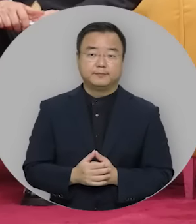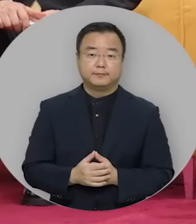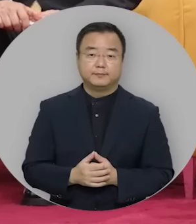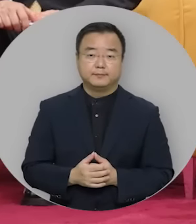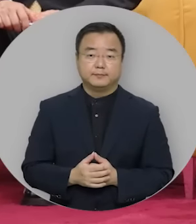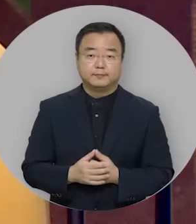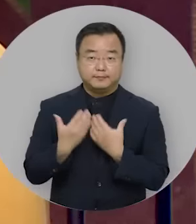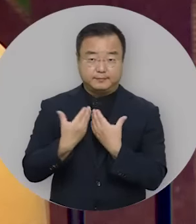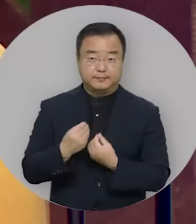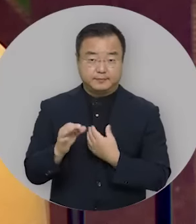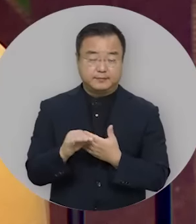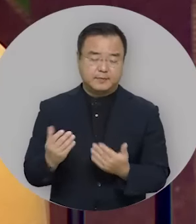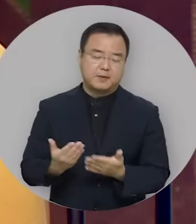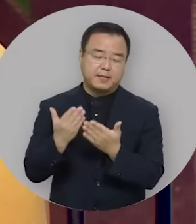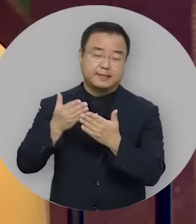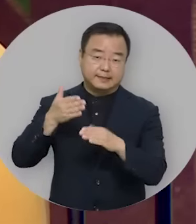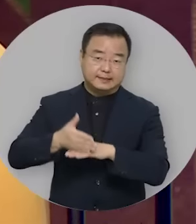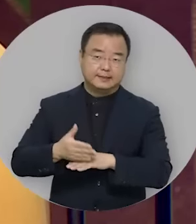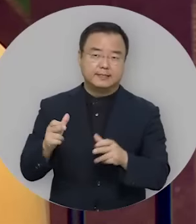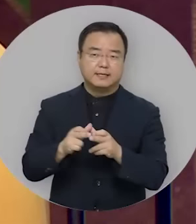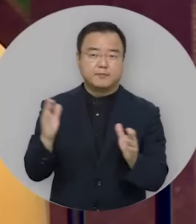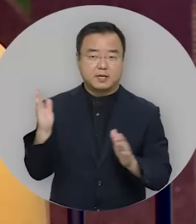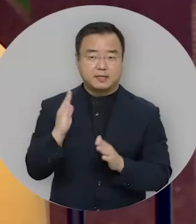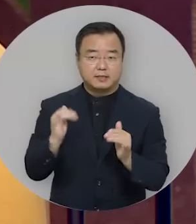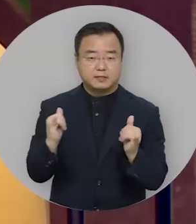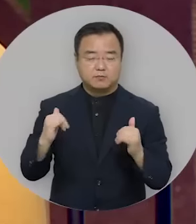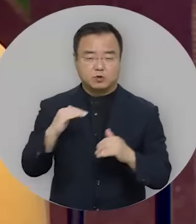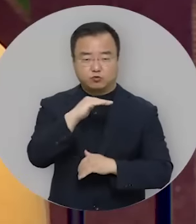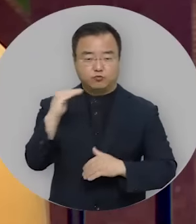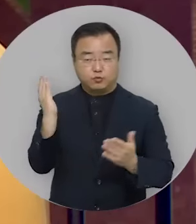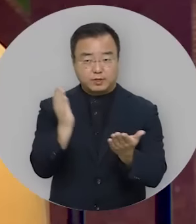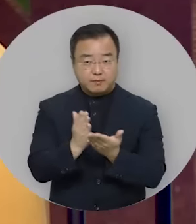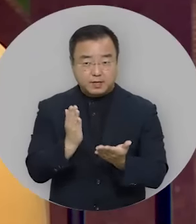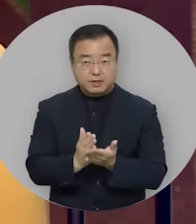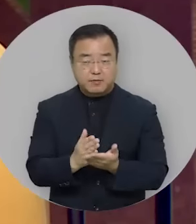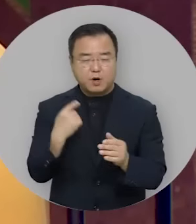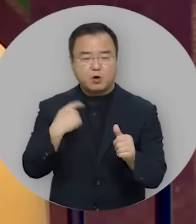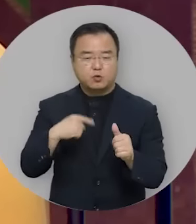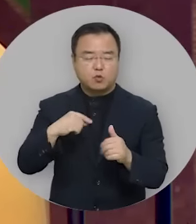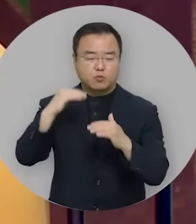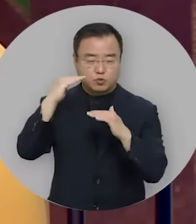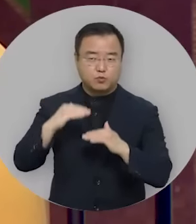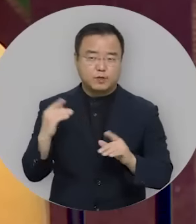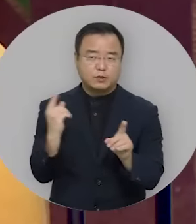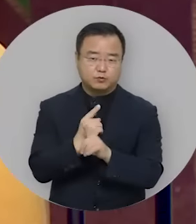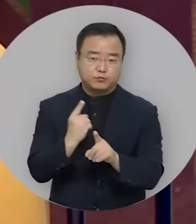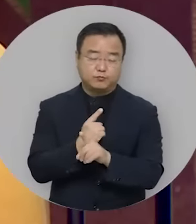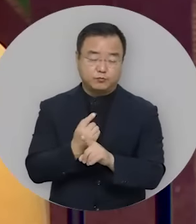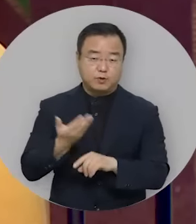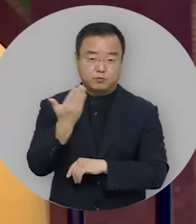예를 들면 우리 발달장애 아이들 같은 경우에 발달 수준에 맞춰서 교육과정을 수정해 준다든가